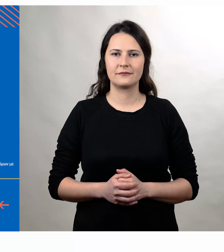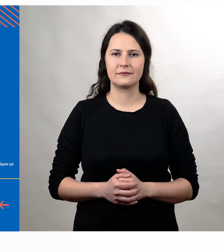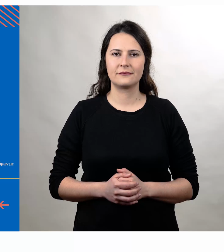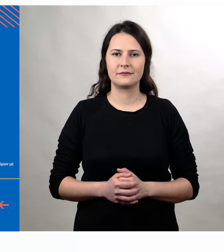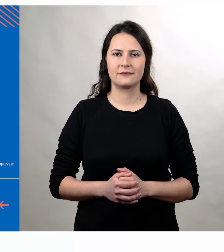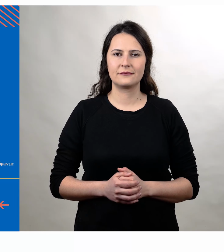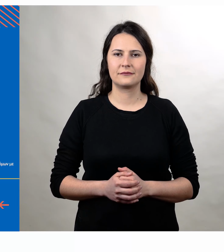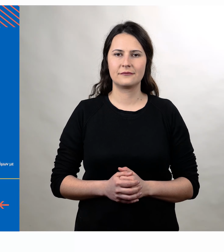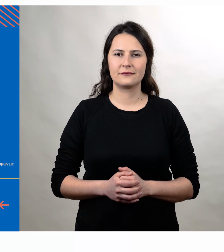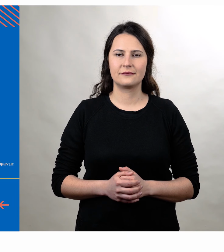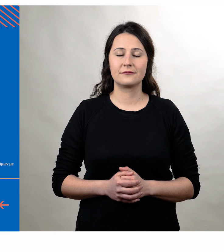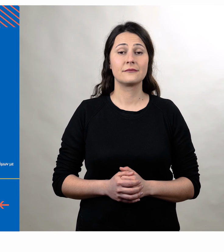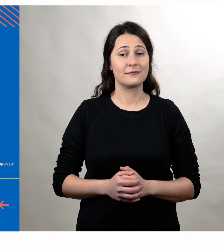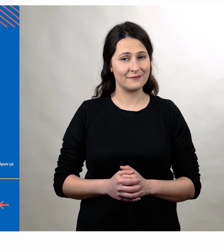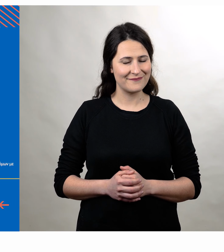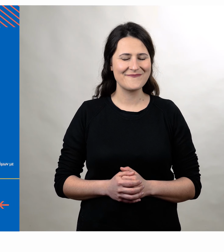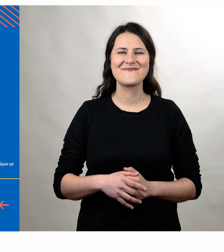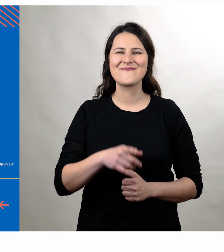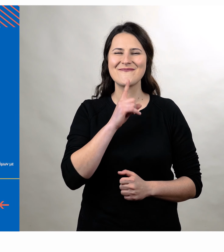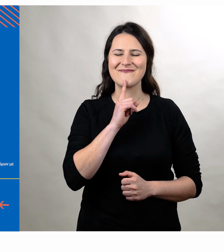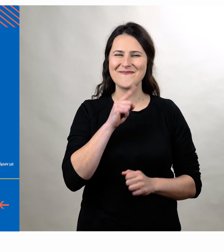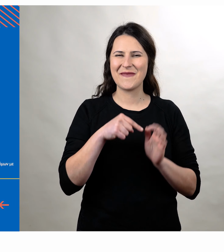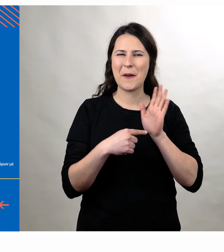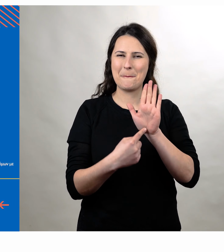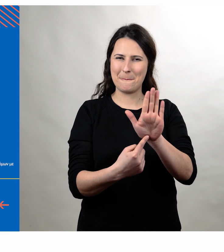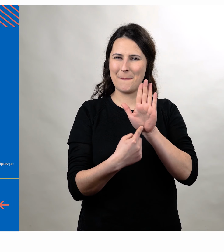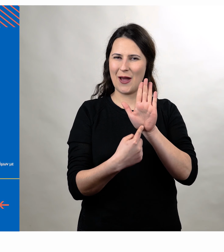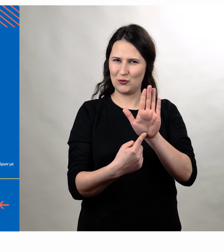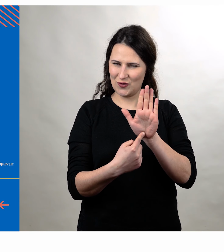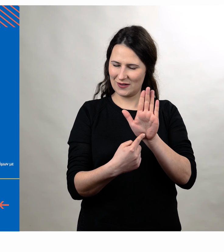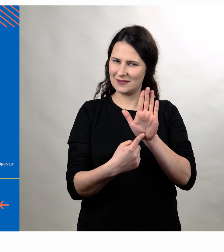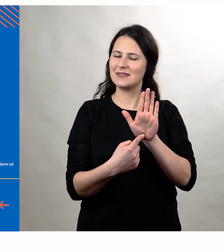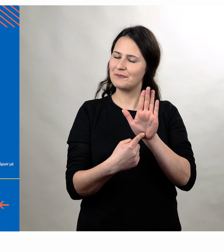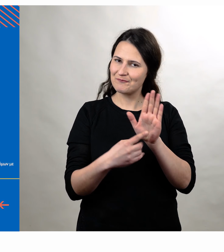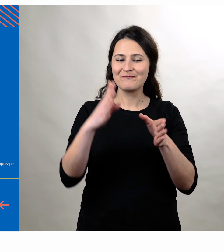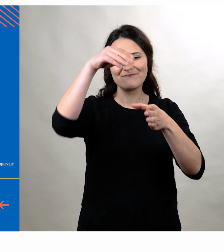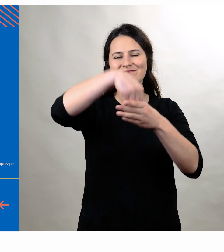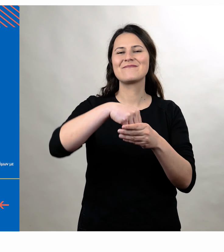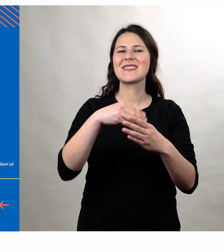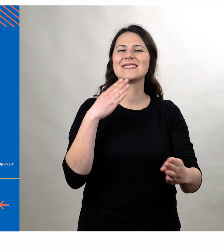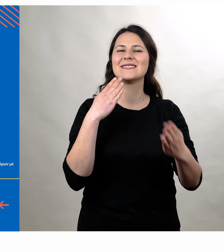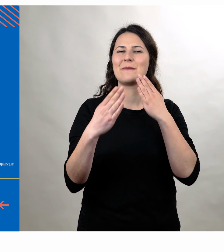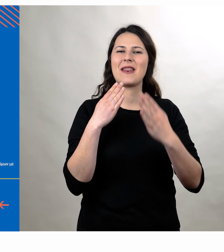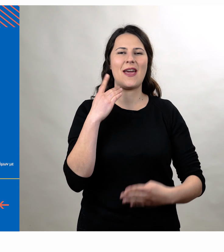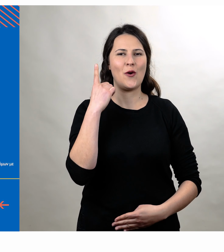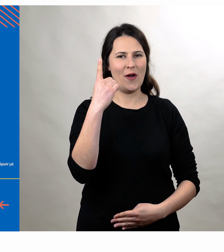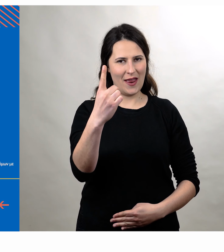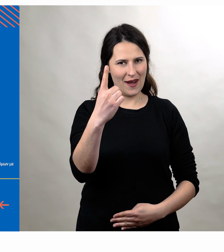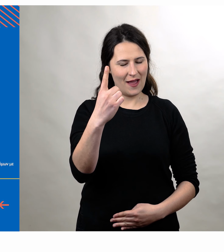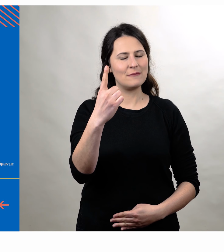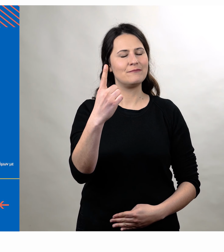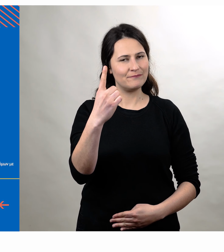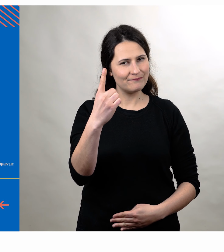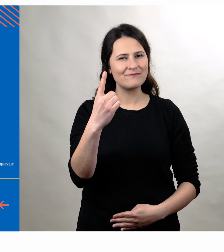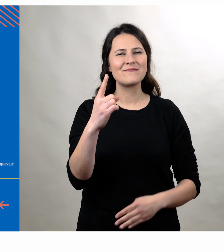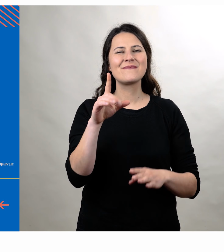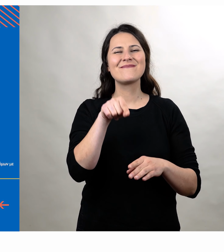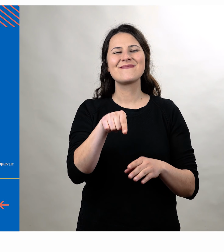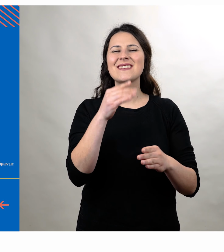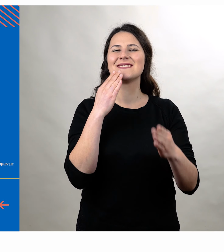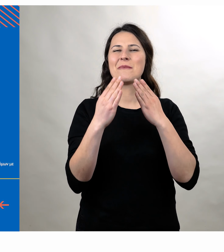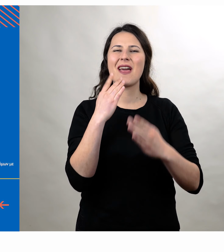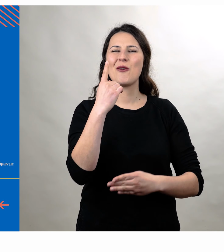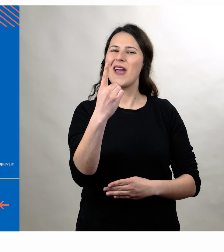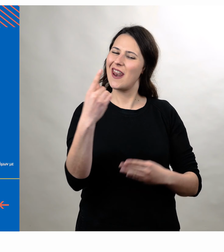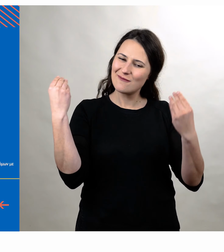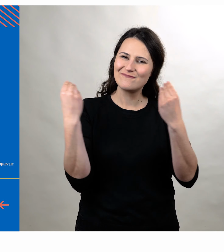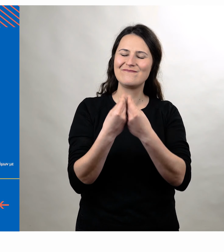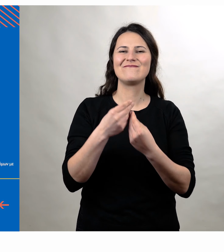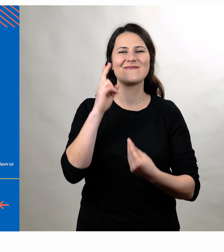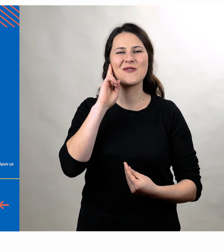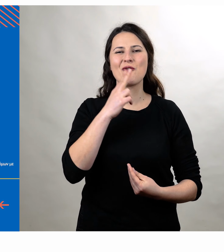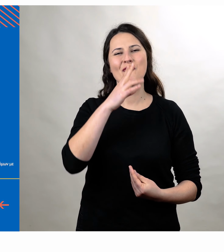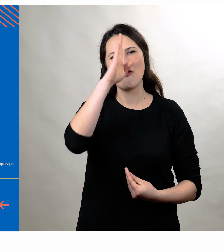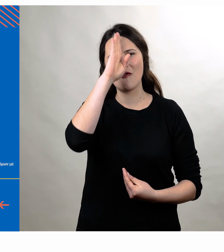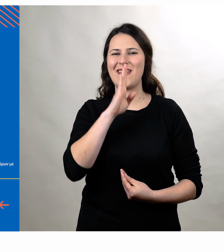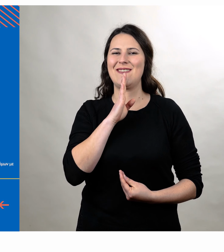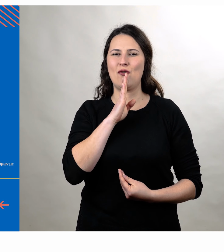Αυτή η παρουσίαση αποτελεί μέρος σεμιναρίου κατάλληλου για άτομα με προβλήματα ακοής.